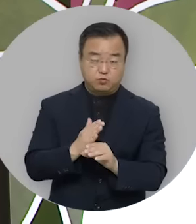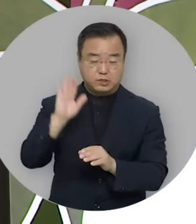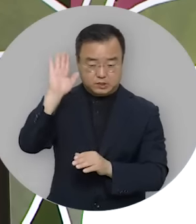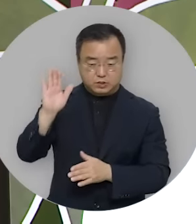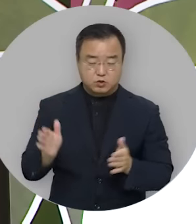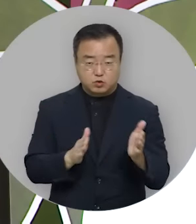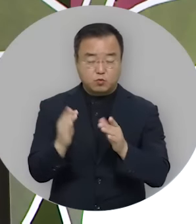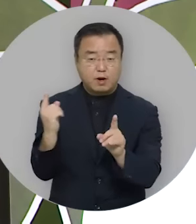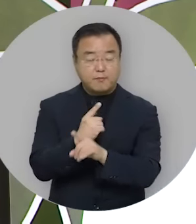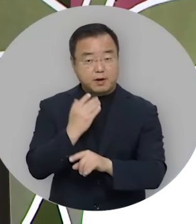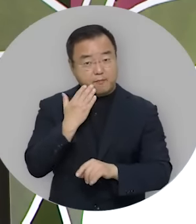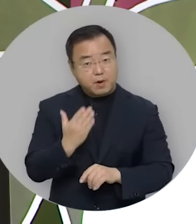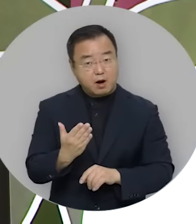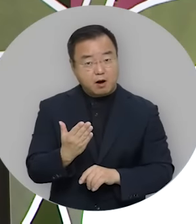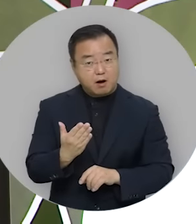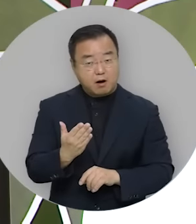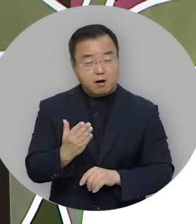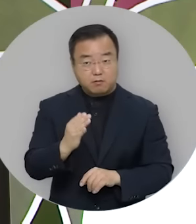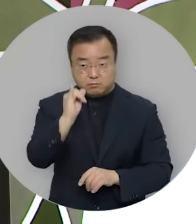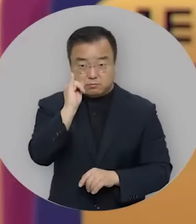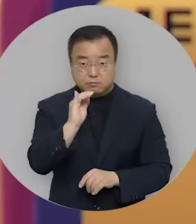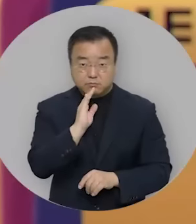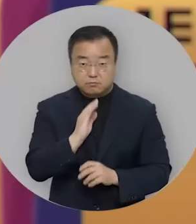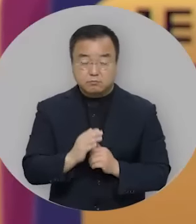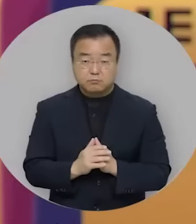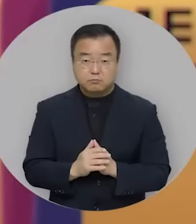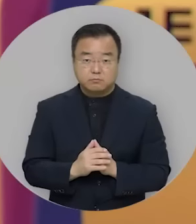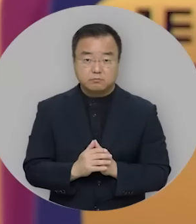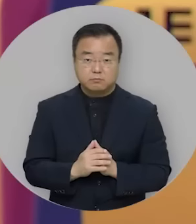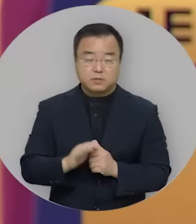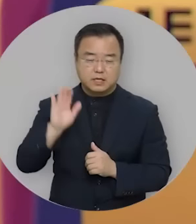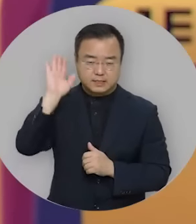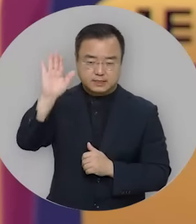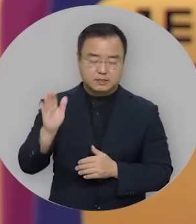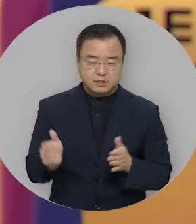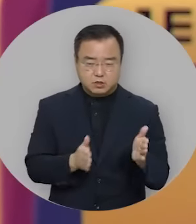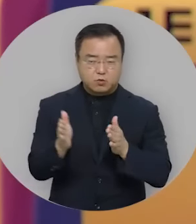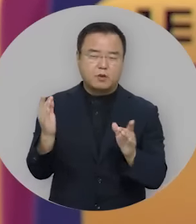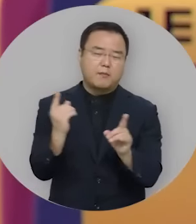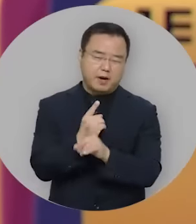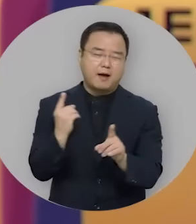진로가 바뀌고 그런 경우도 많이 있나요? 진로는 바뀌더라고요.